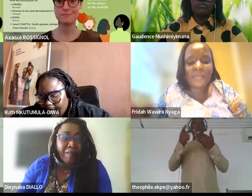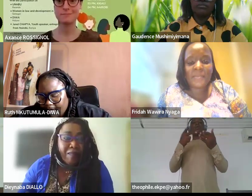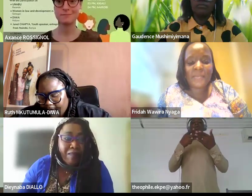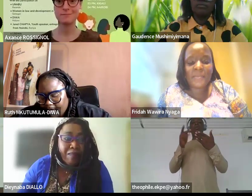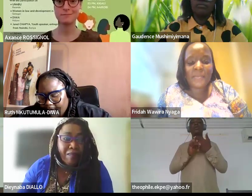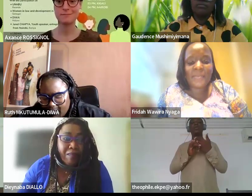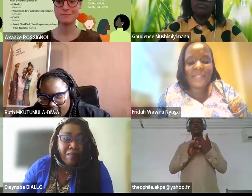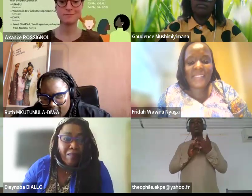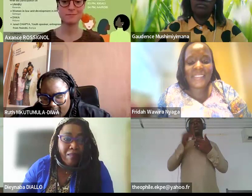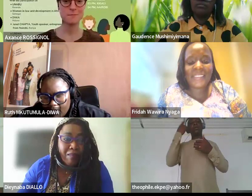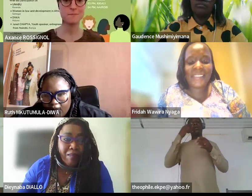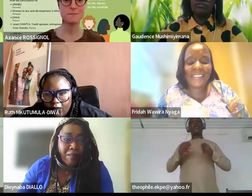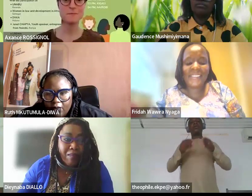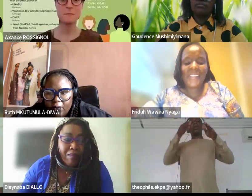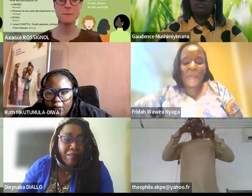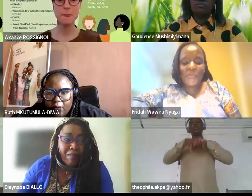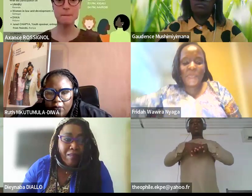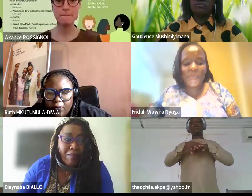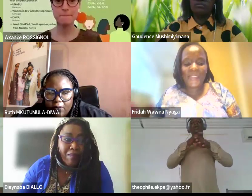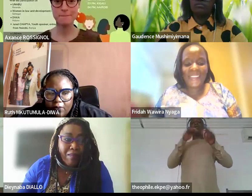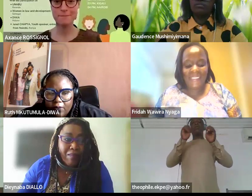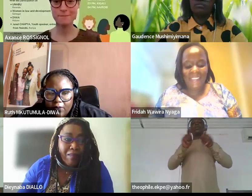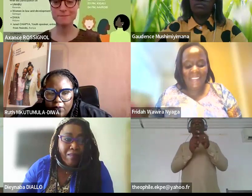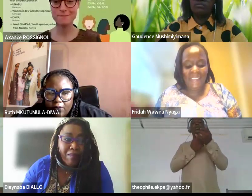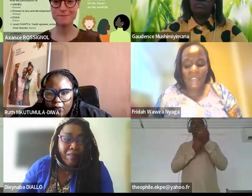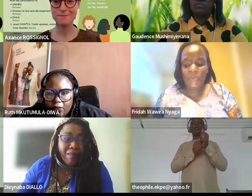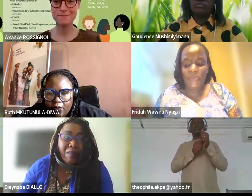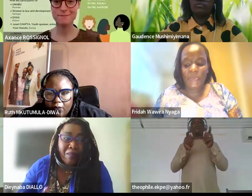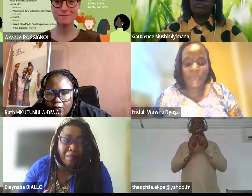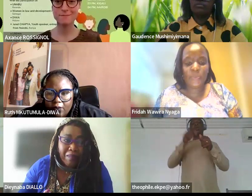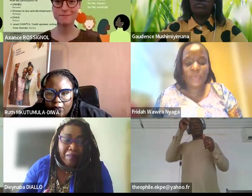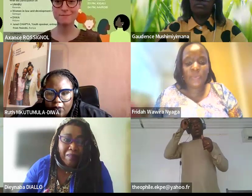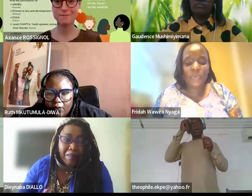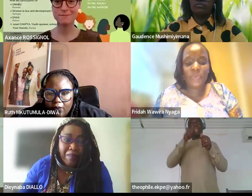inclusive et qu'on puisse ensuite le leur rappeler euh il faut un vrai